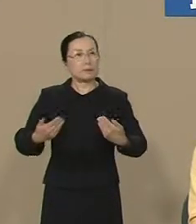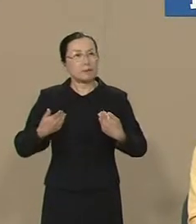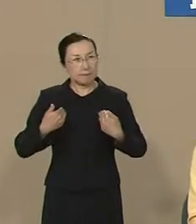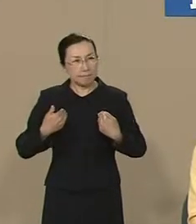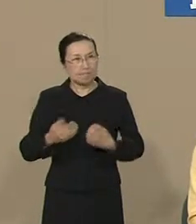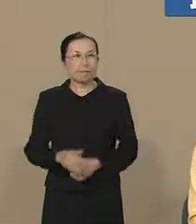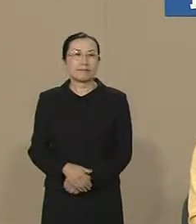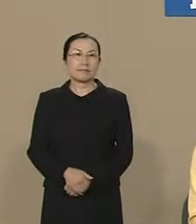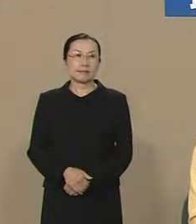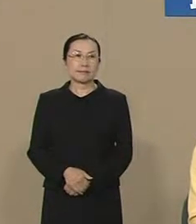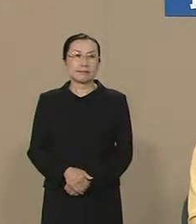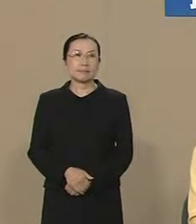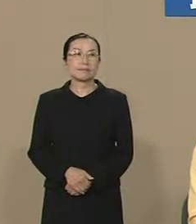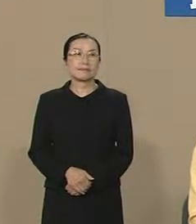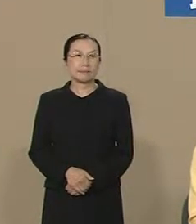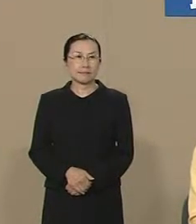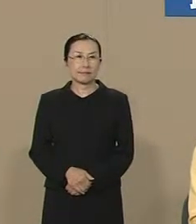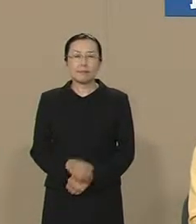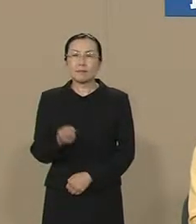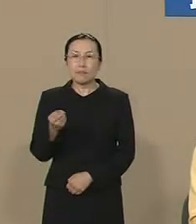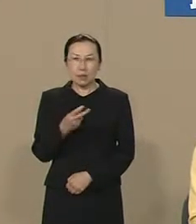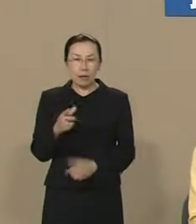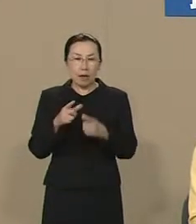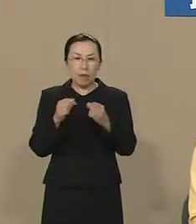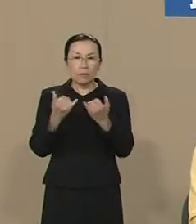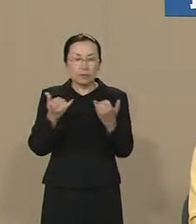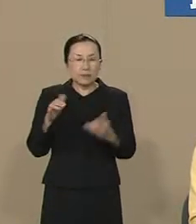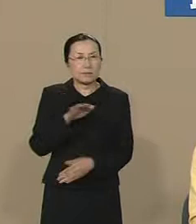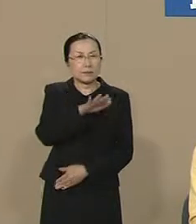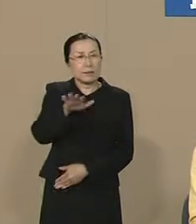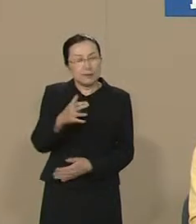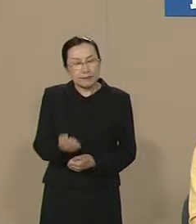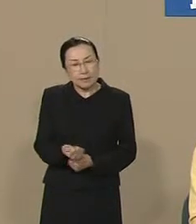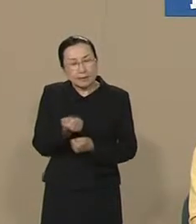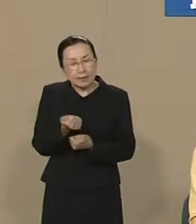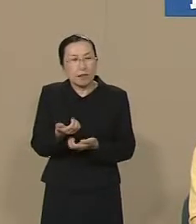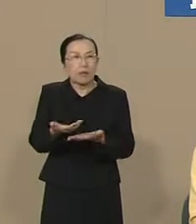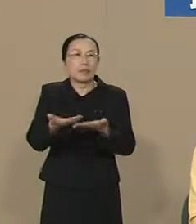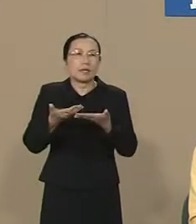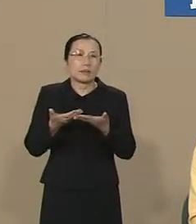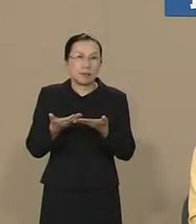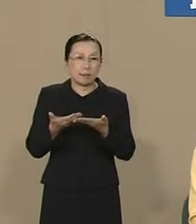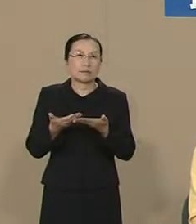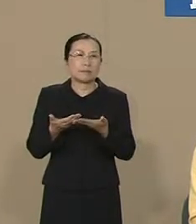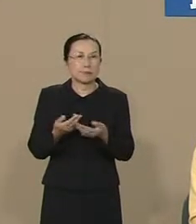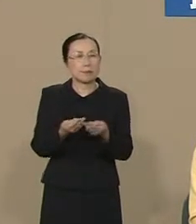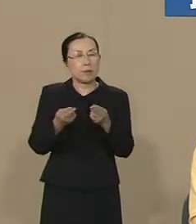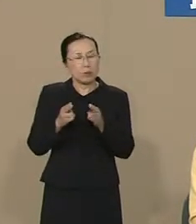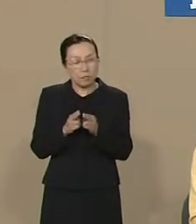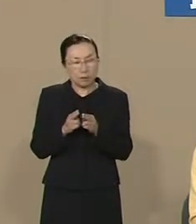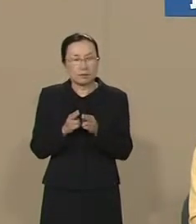再び､多くの国民の信頼を いただける民主党として､ 生まれ変わるため